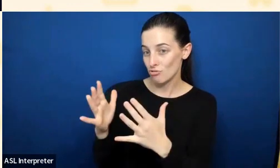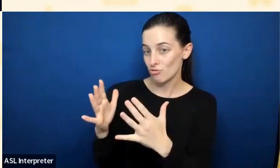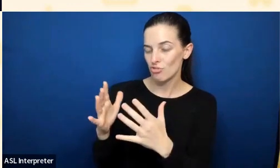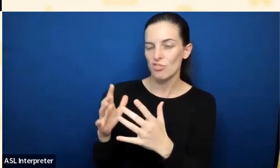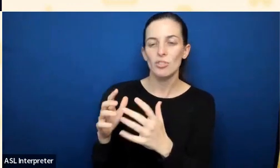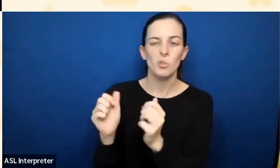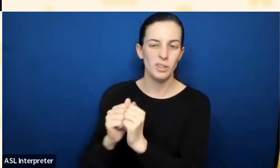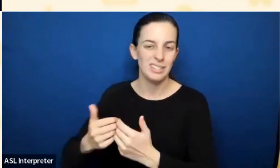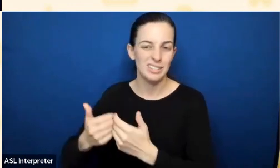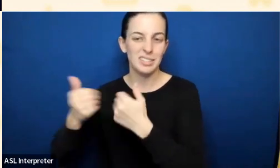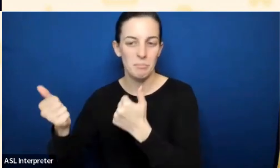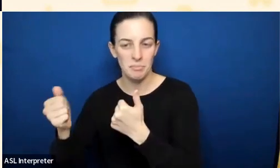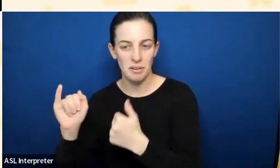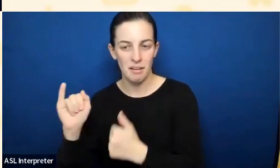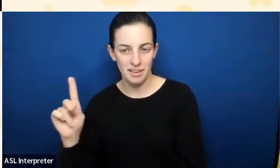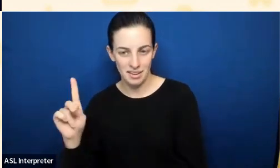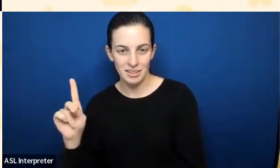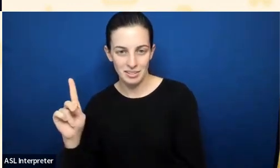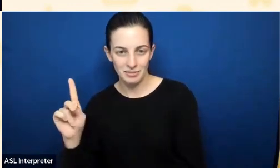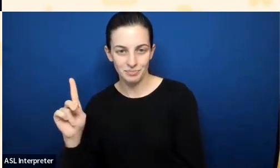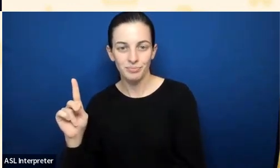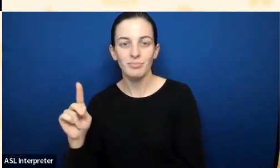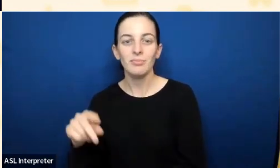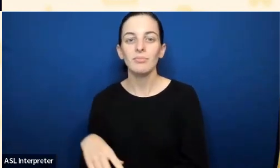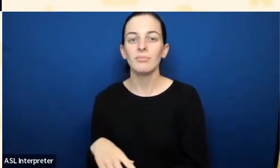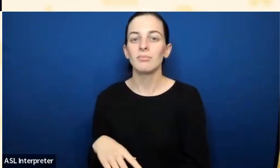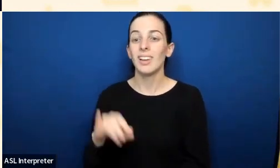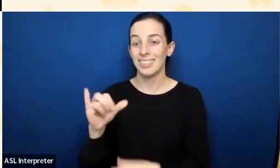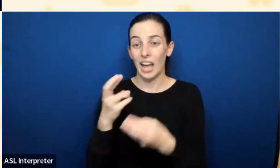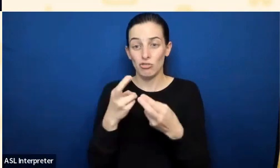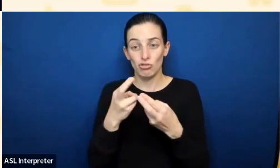del que estamos usando; el archivo fuente, que es básicamente